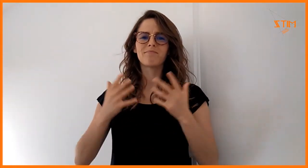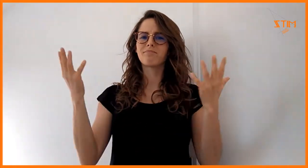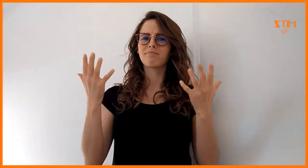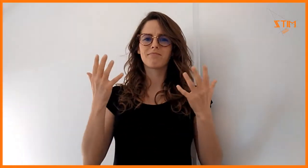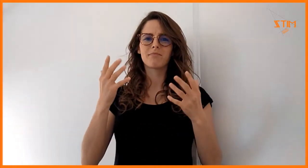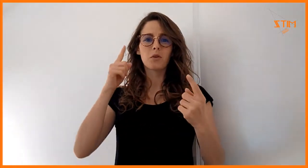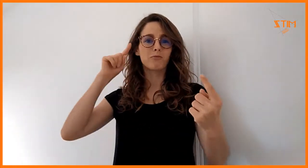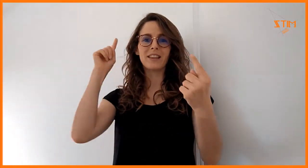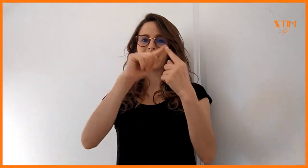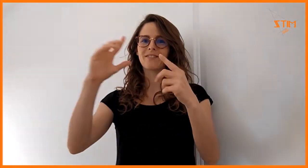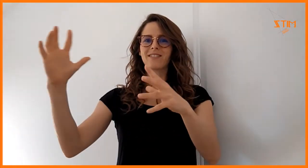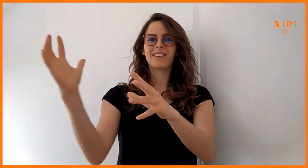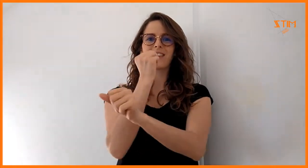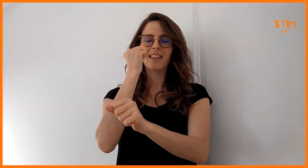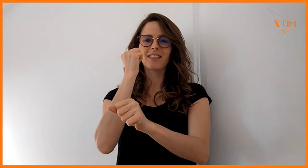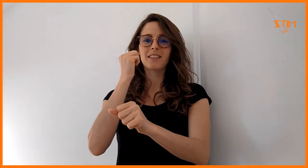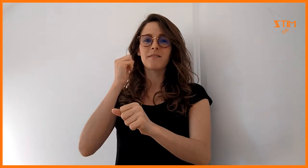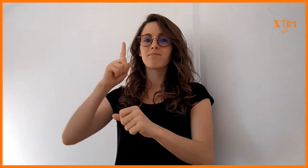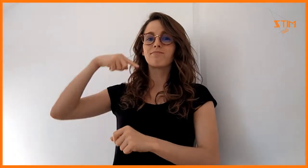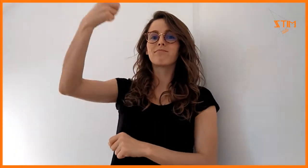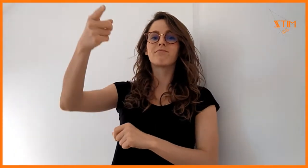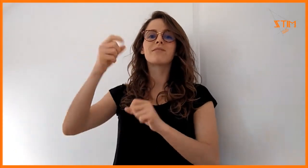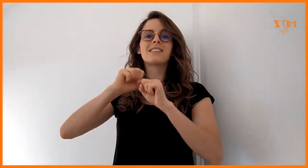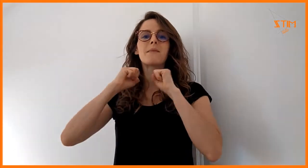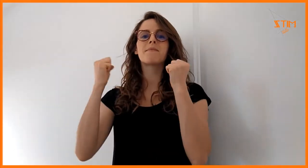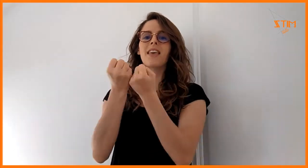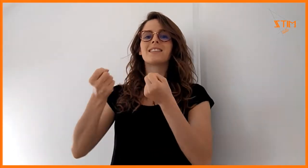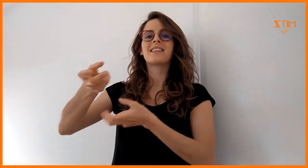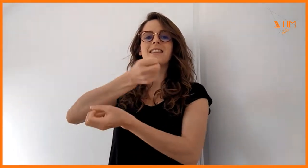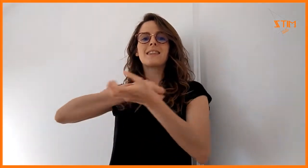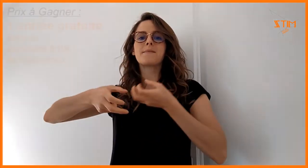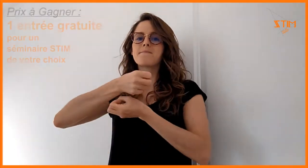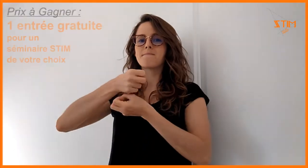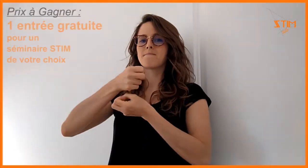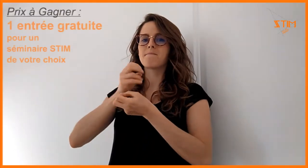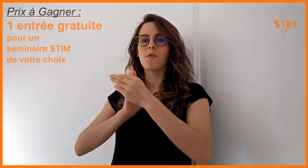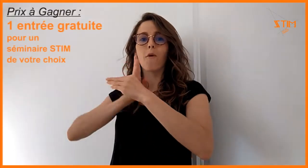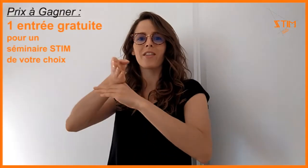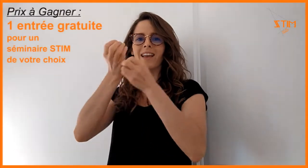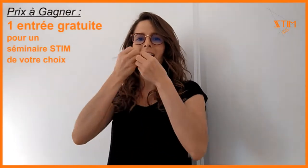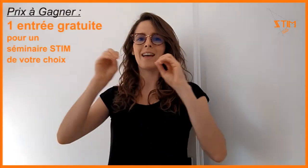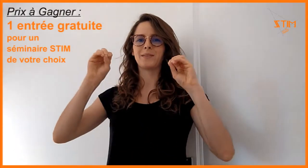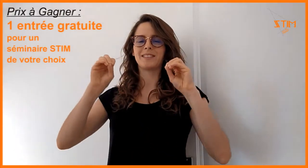En quoi cela consiste ? L'objectif de ce jeu est de gagner une entrée gratuite pour un séminaire STIM.